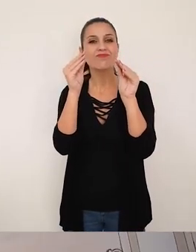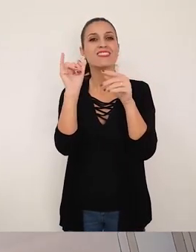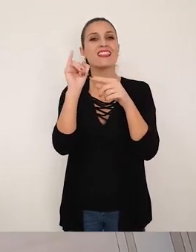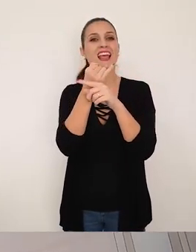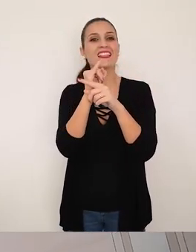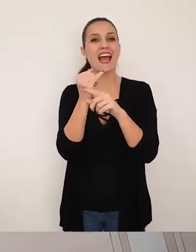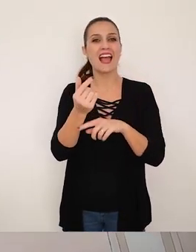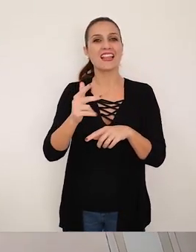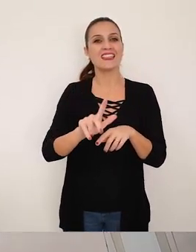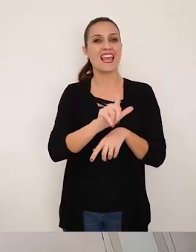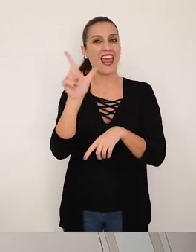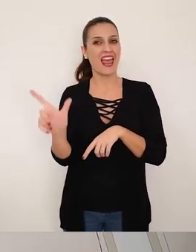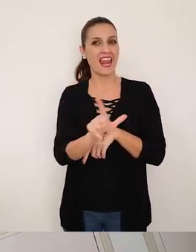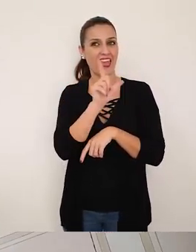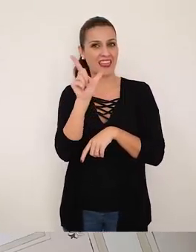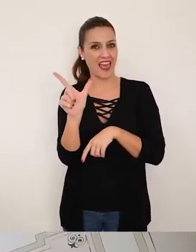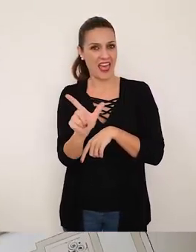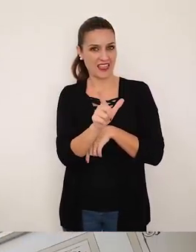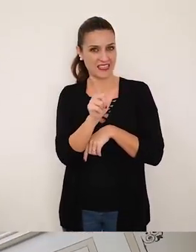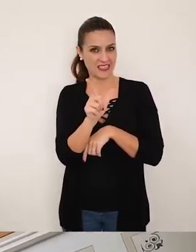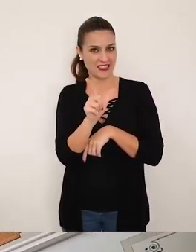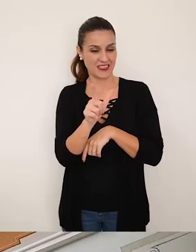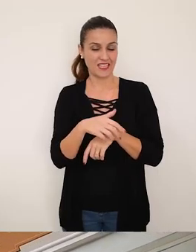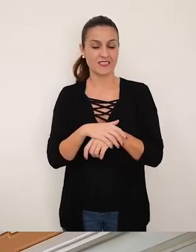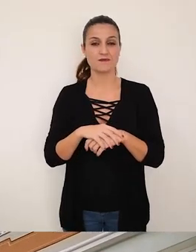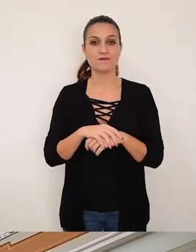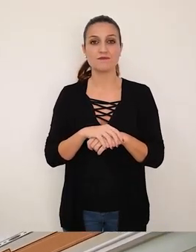una serie di affreschi di recente rifinitura.